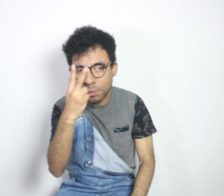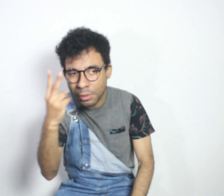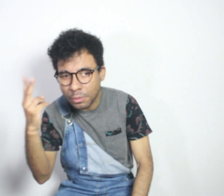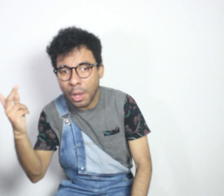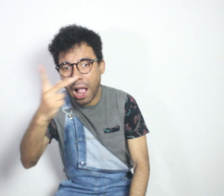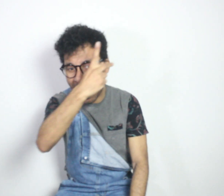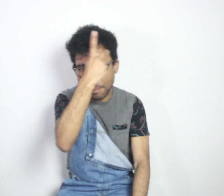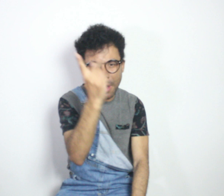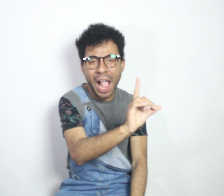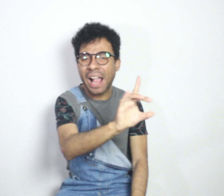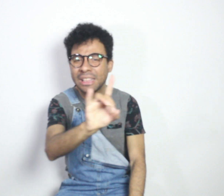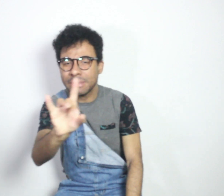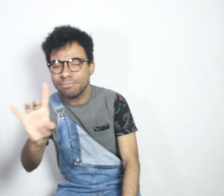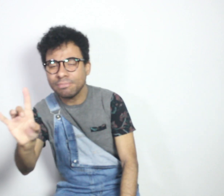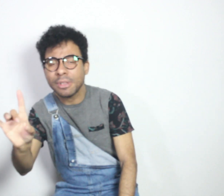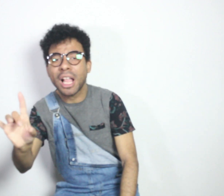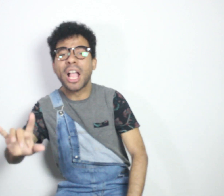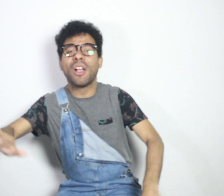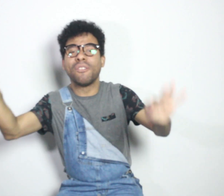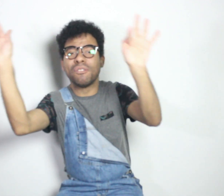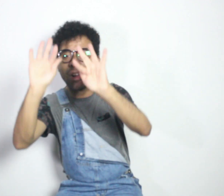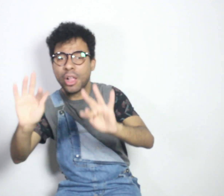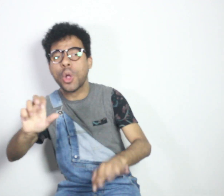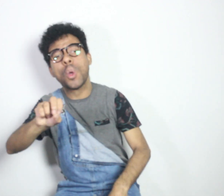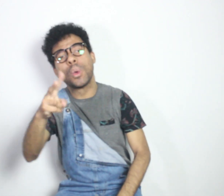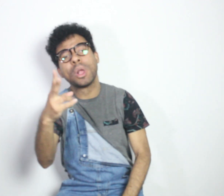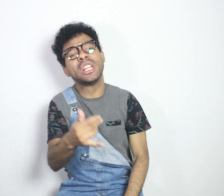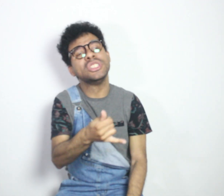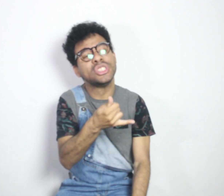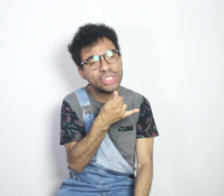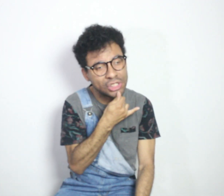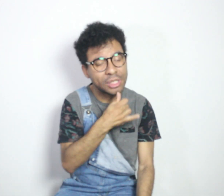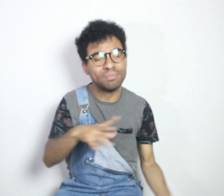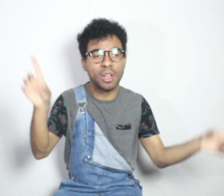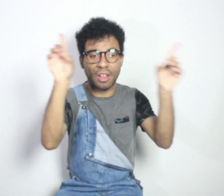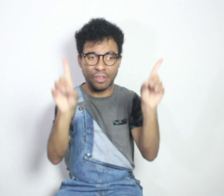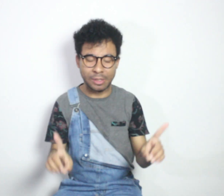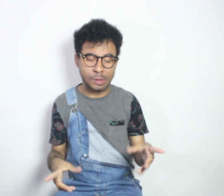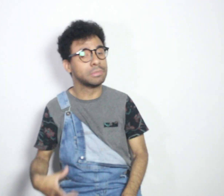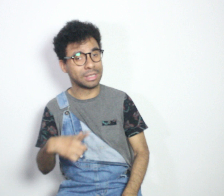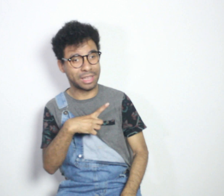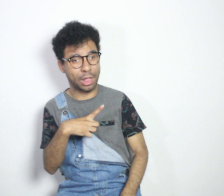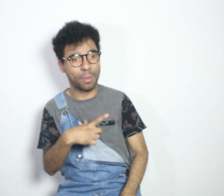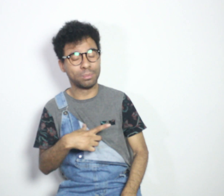Vi muito pessoa cada, feliz ou triste! É deficiência.